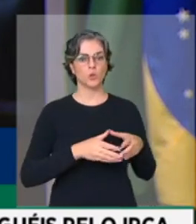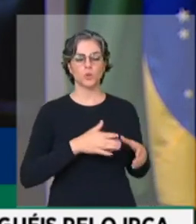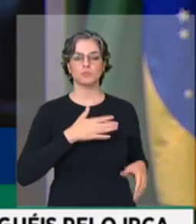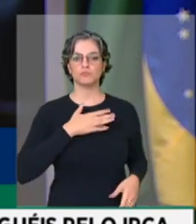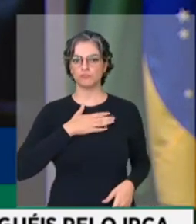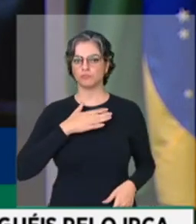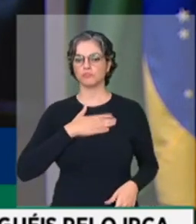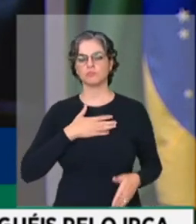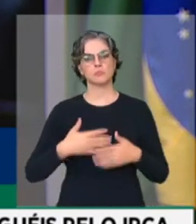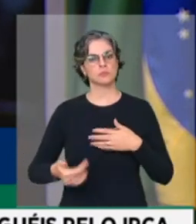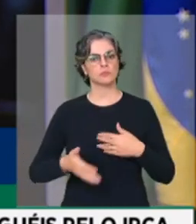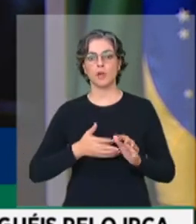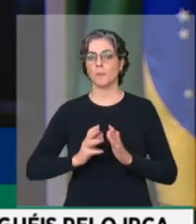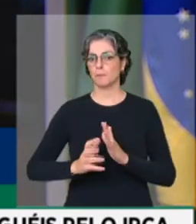TICO. QUE NÓS VAMOS NOS UNIR E TRABALHAR PARA QUE